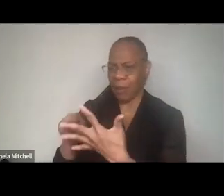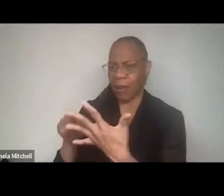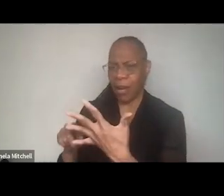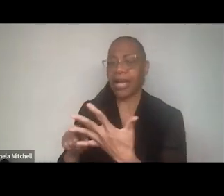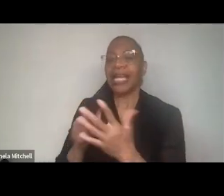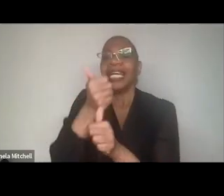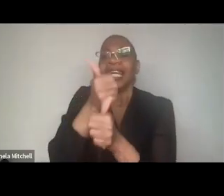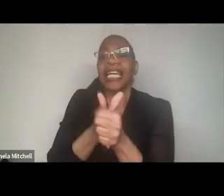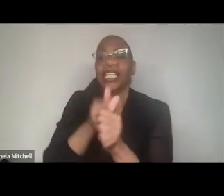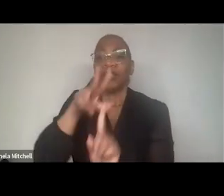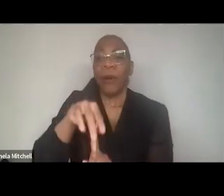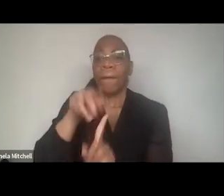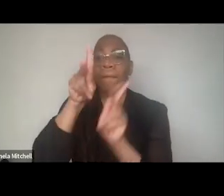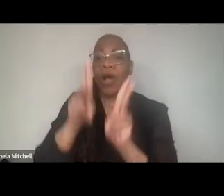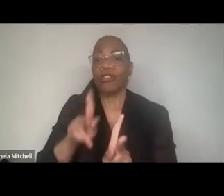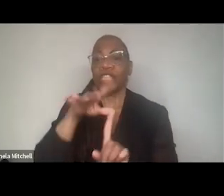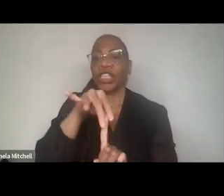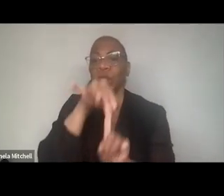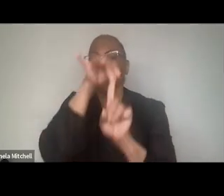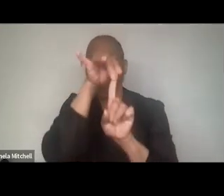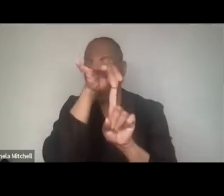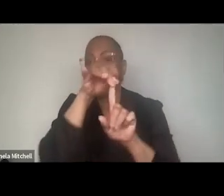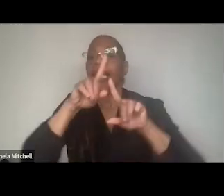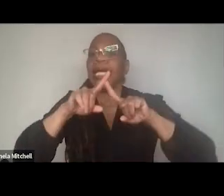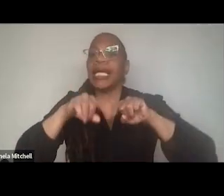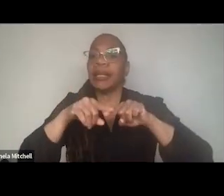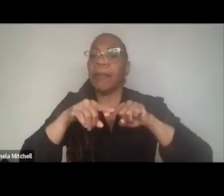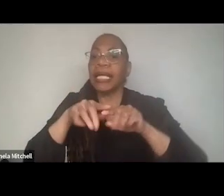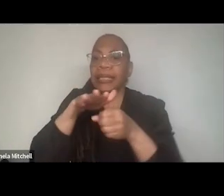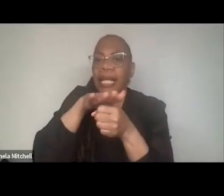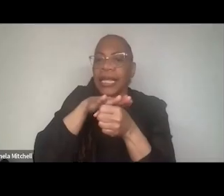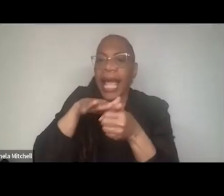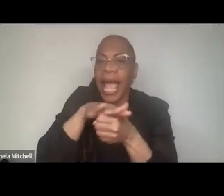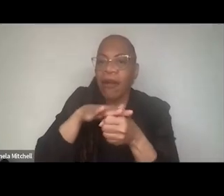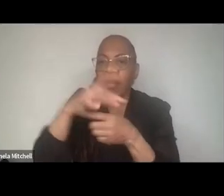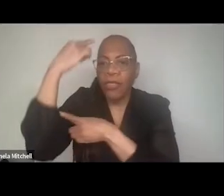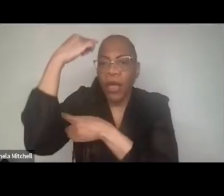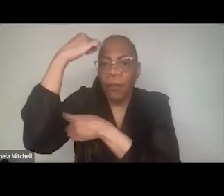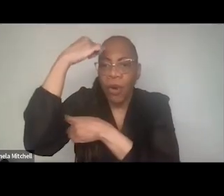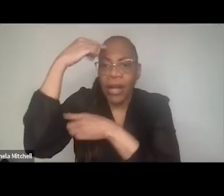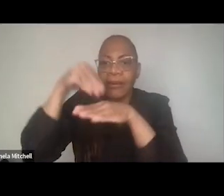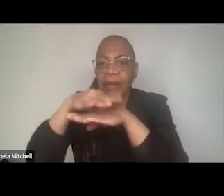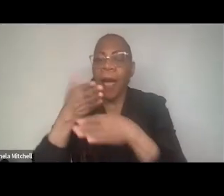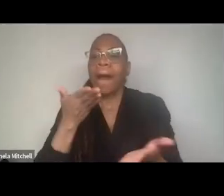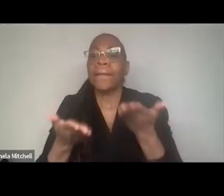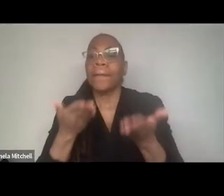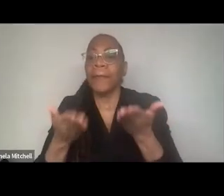Esos factores pueden existir porque depende de qué área del cerebro está afectada, tal vez el mecanismo de la lesión,